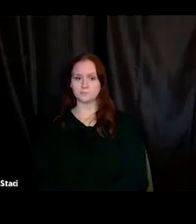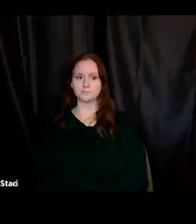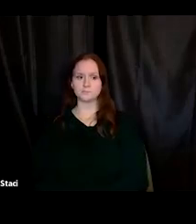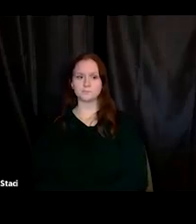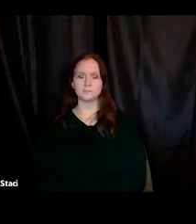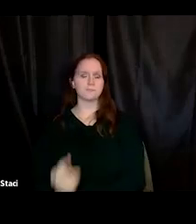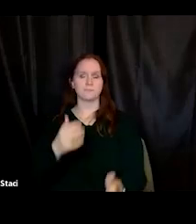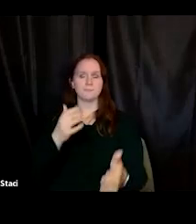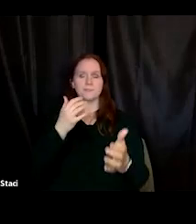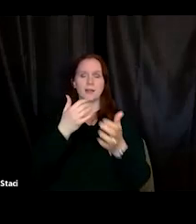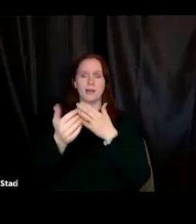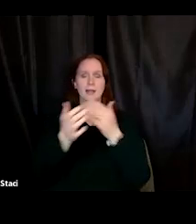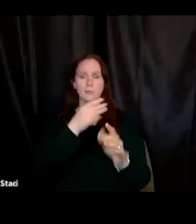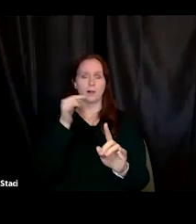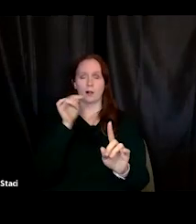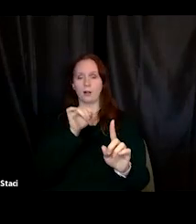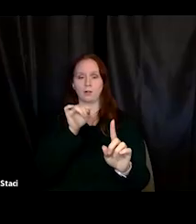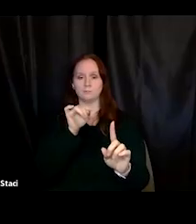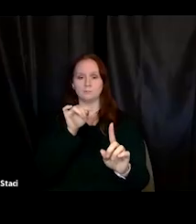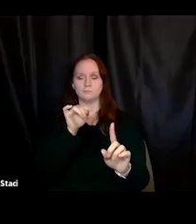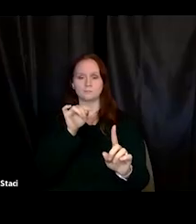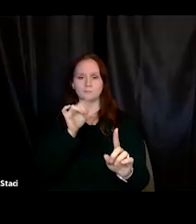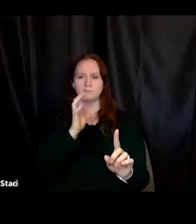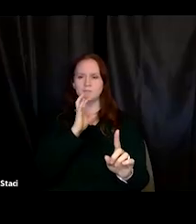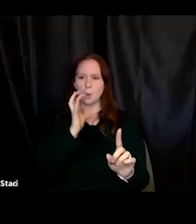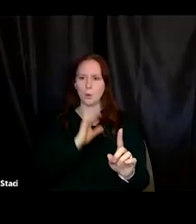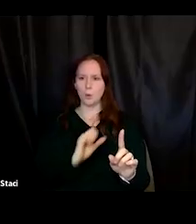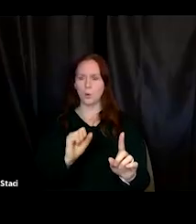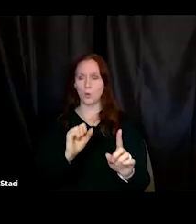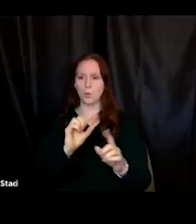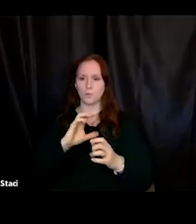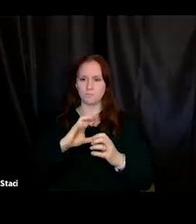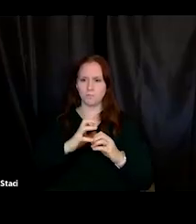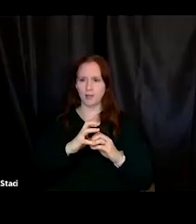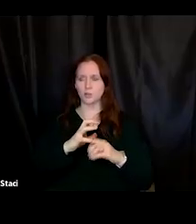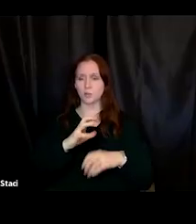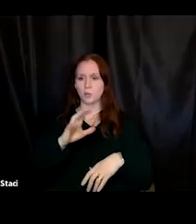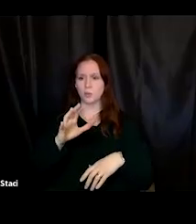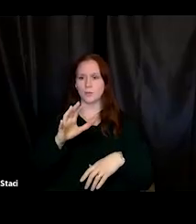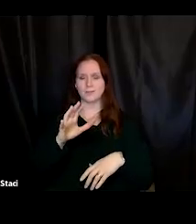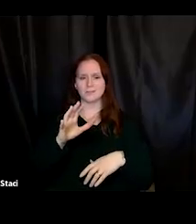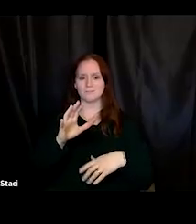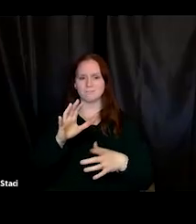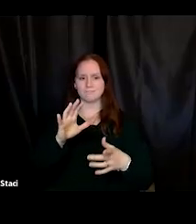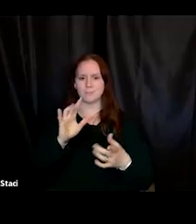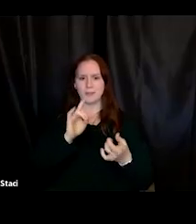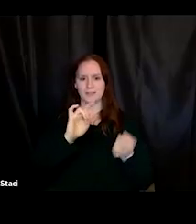Pero, ¿puedes hablar un poco más sobre eso, Jarita? Un poco más sobre las citas sin cita previa